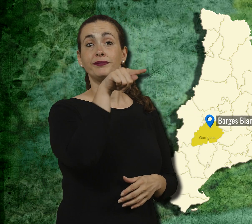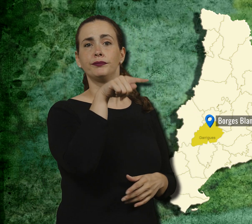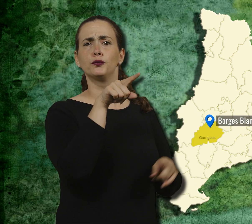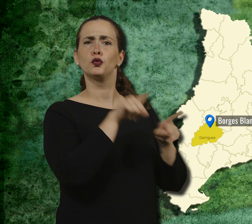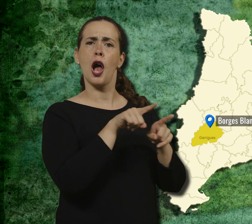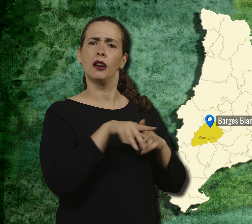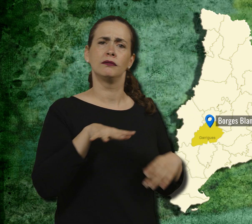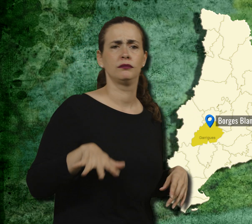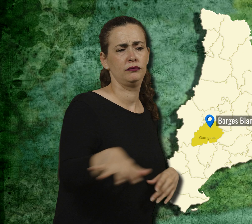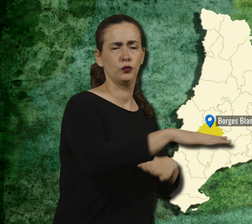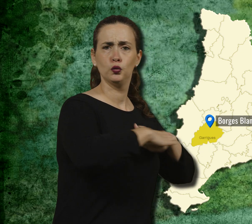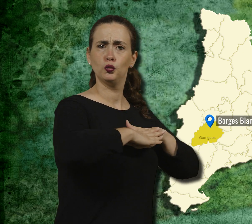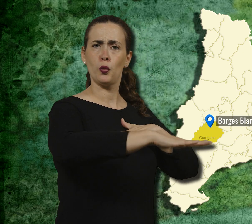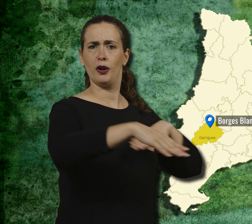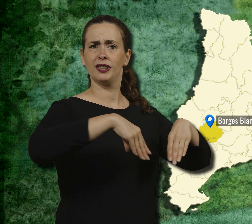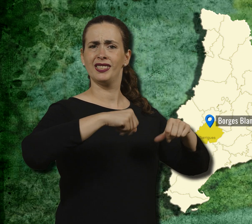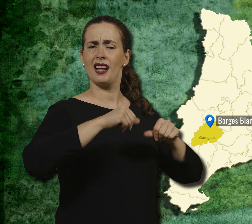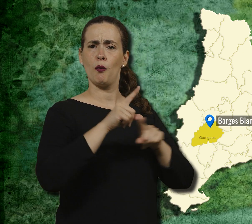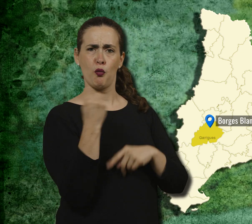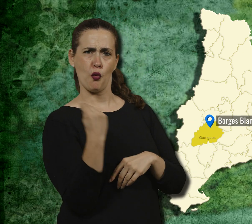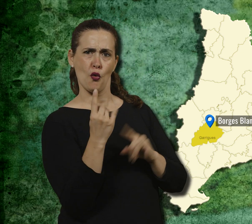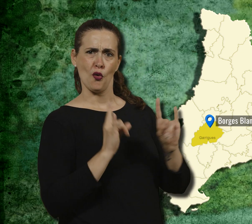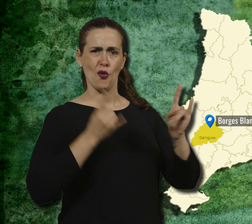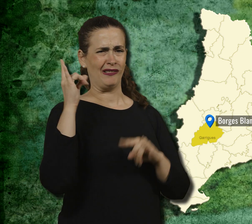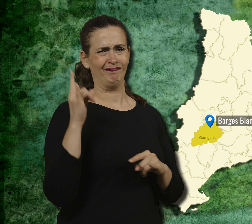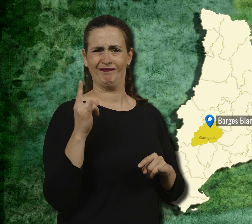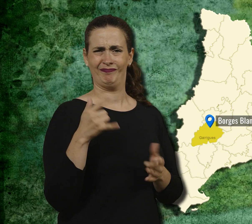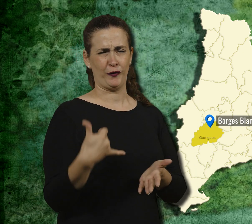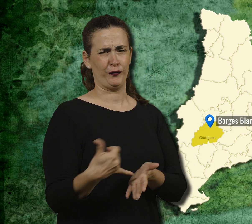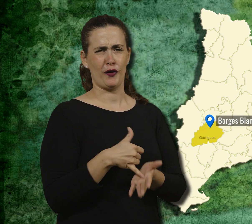Envoltats d’un sòl amb poca fertilitat i amb un nivell molt baix d'humitat,